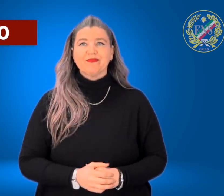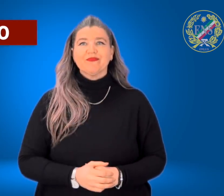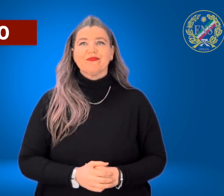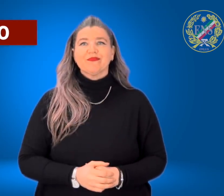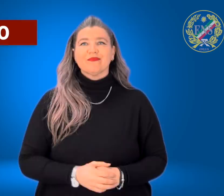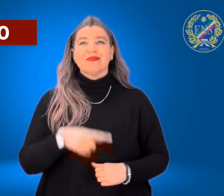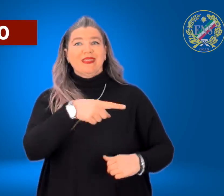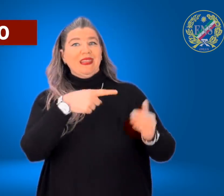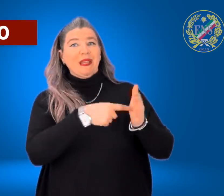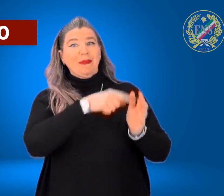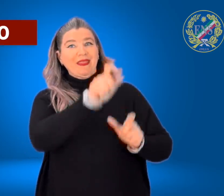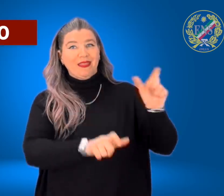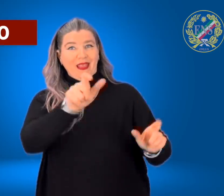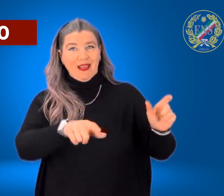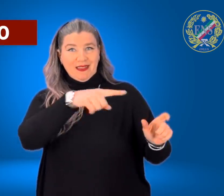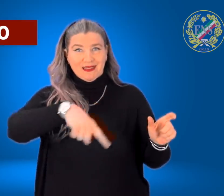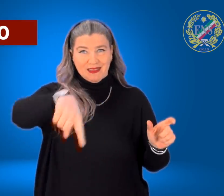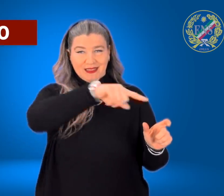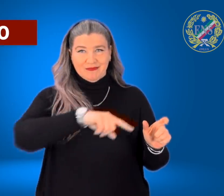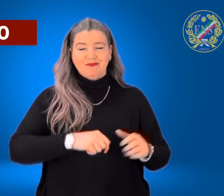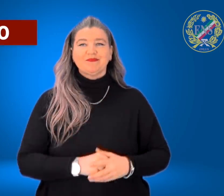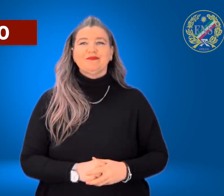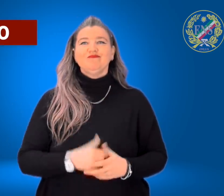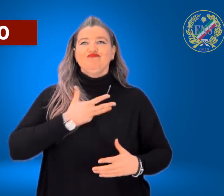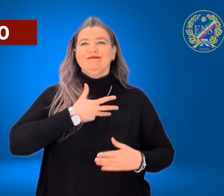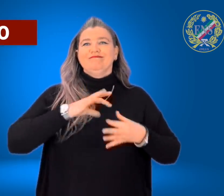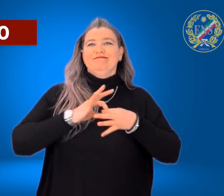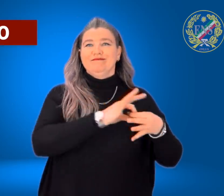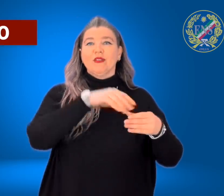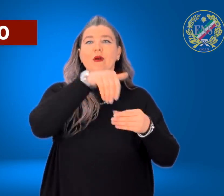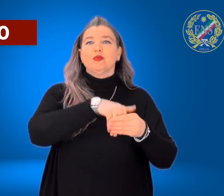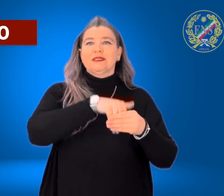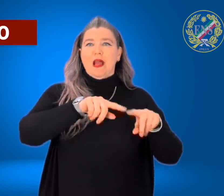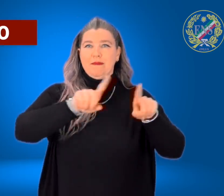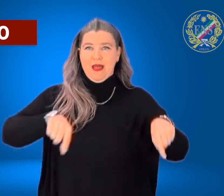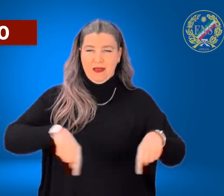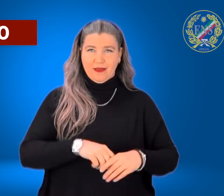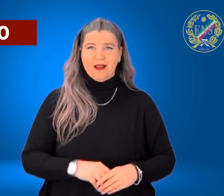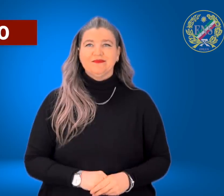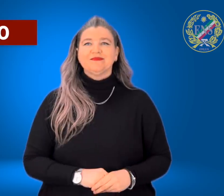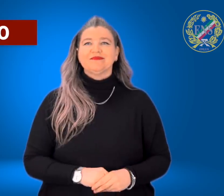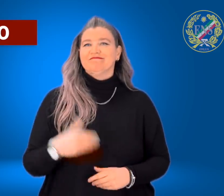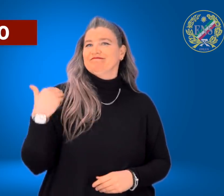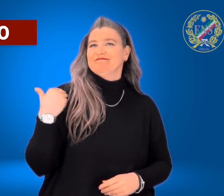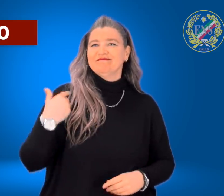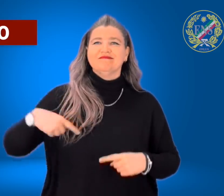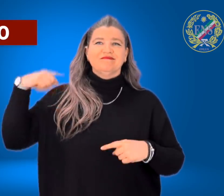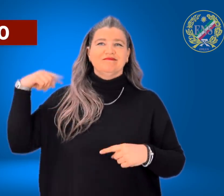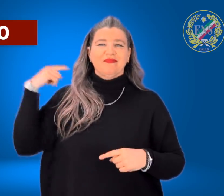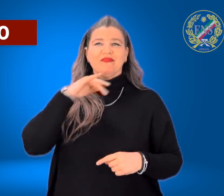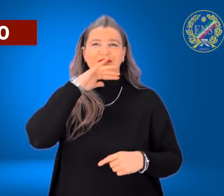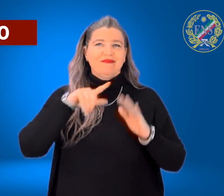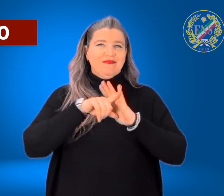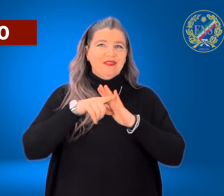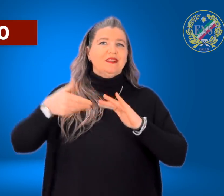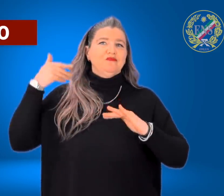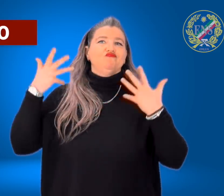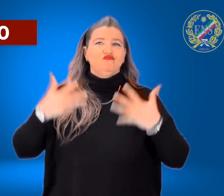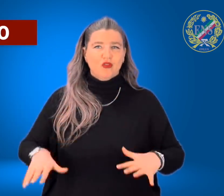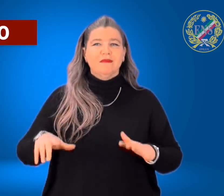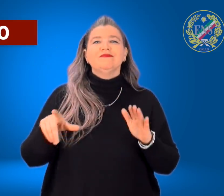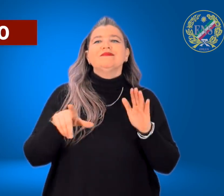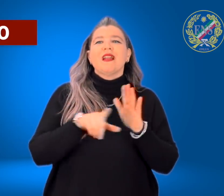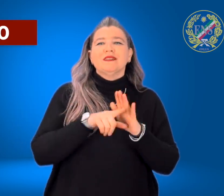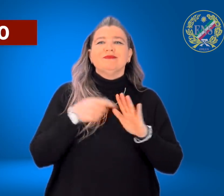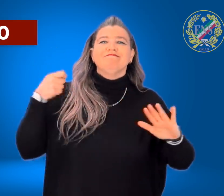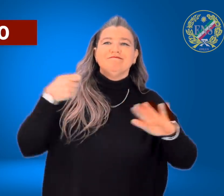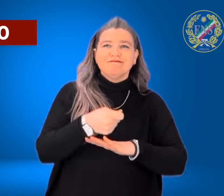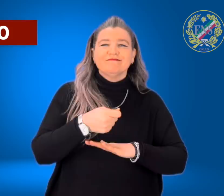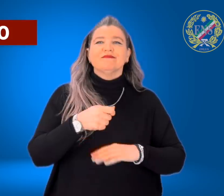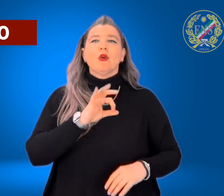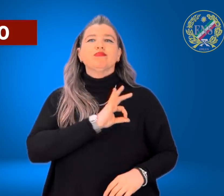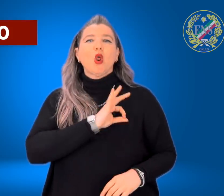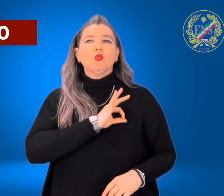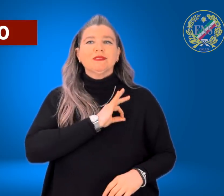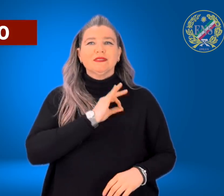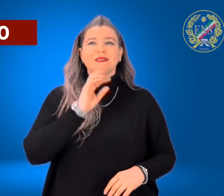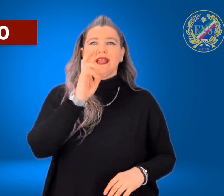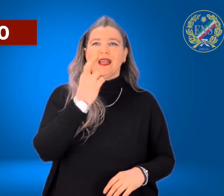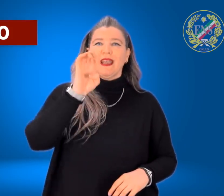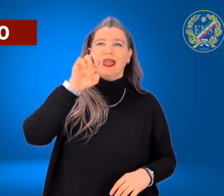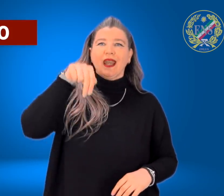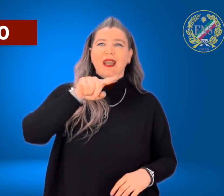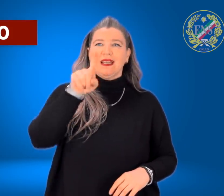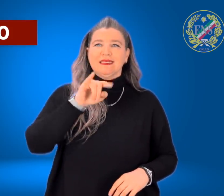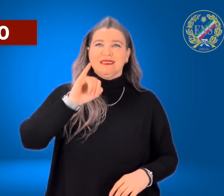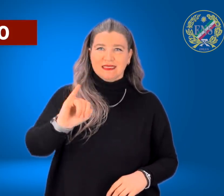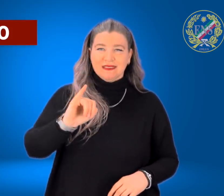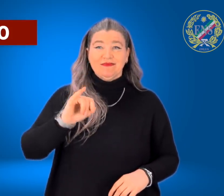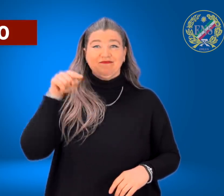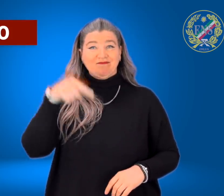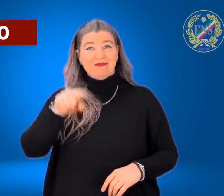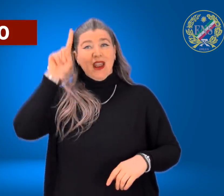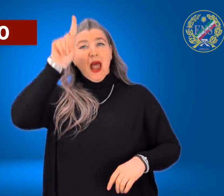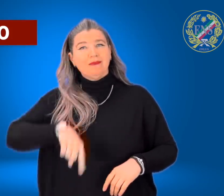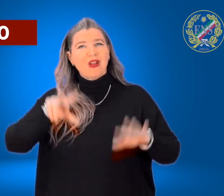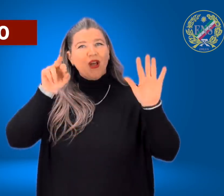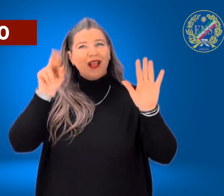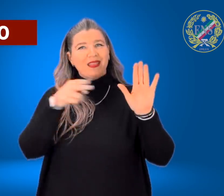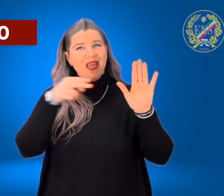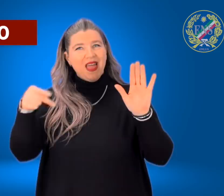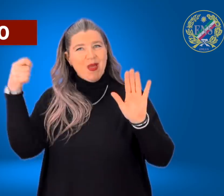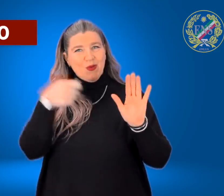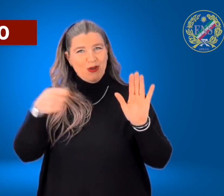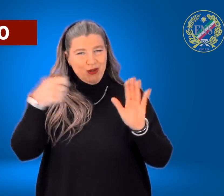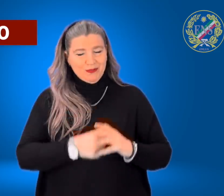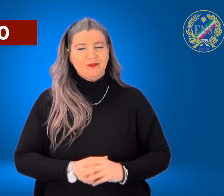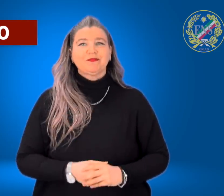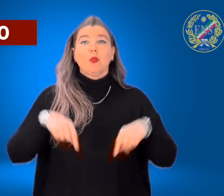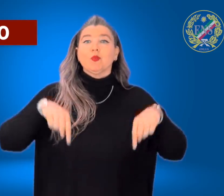Confermato con il reddito cosiddetto compreso bonus Renzi tra (80 euro mensili) per tutti i lavoratori